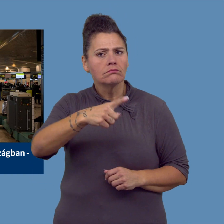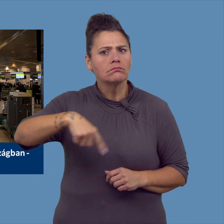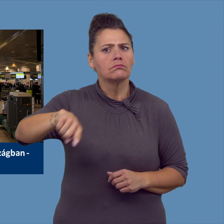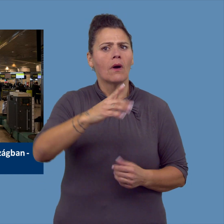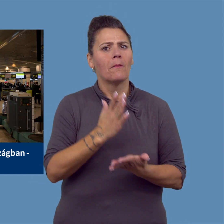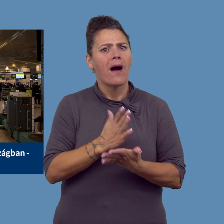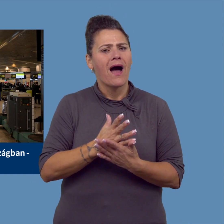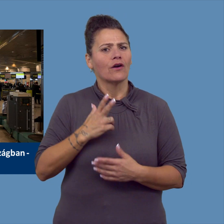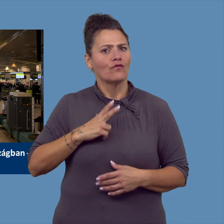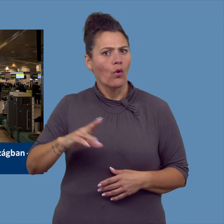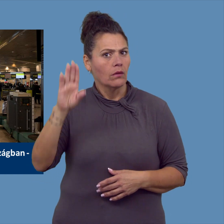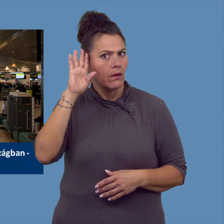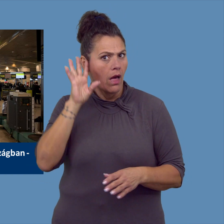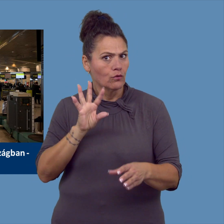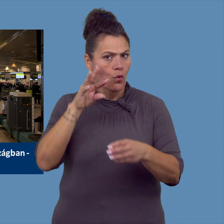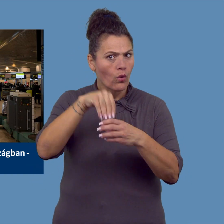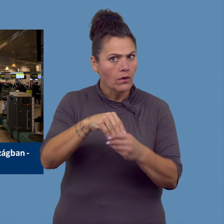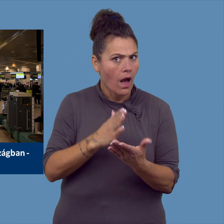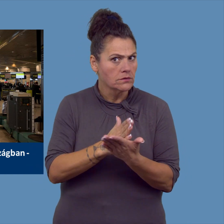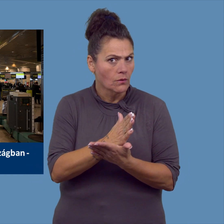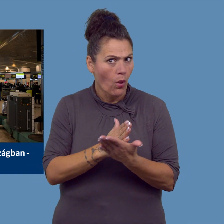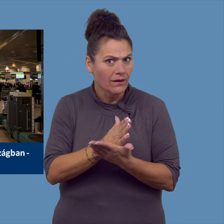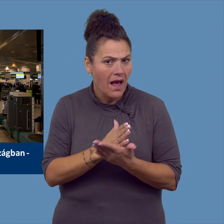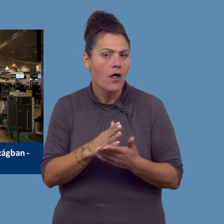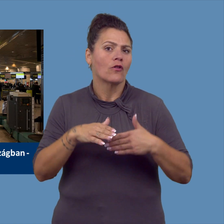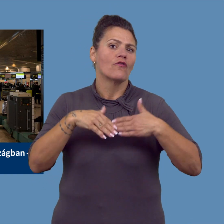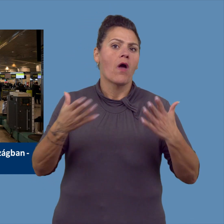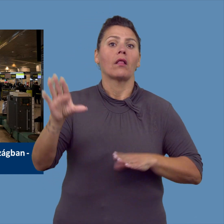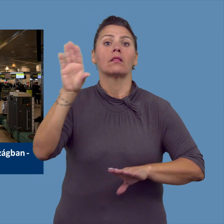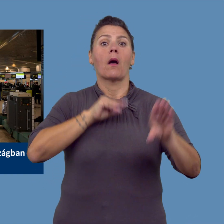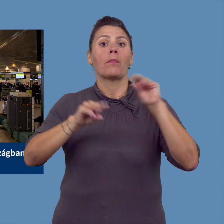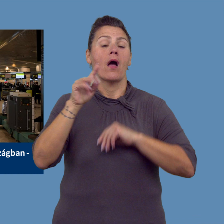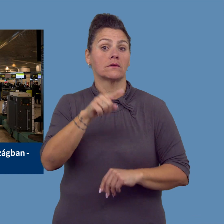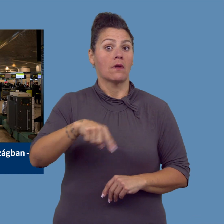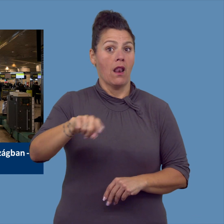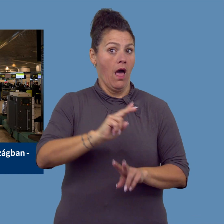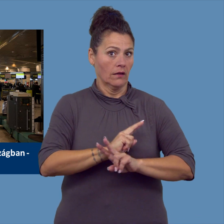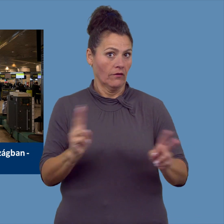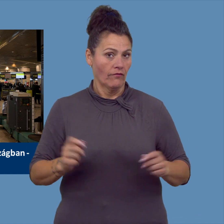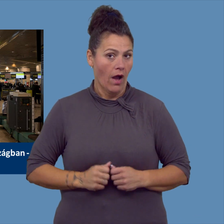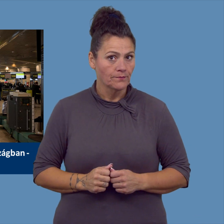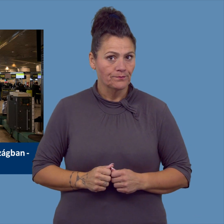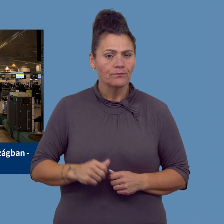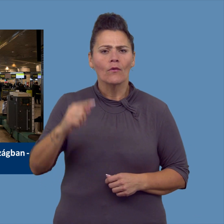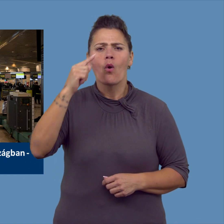akik korábban sorkatonai szolgálatot teljesítettek, illetve harci tapasztalattal rendelkeznek.